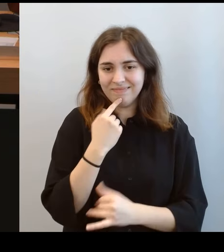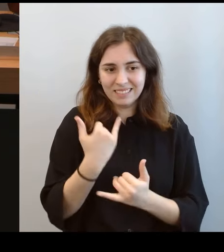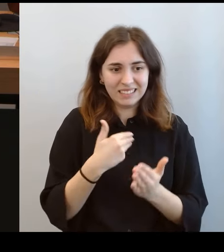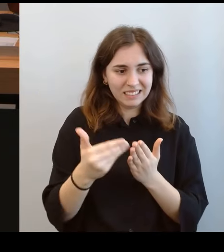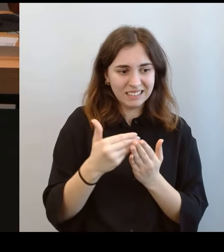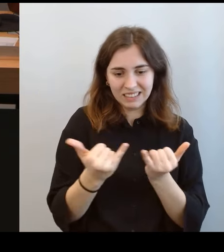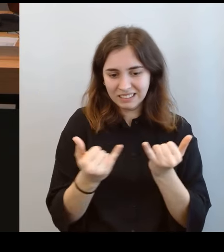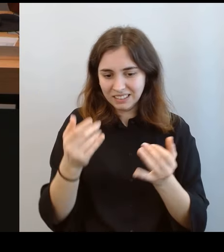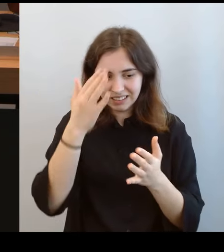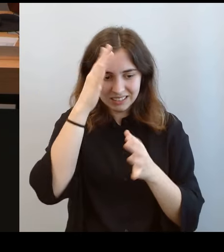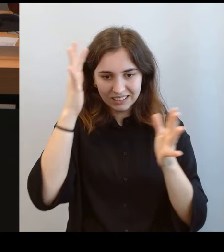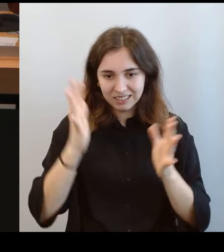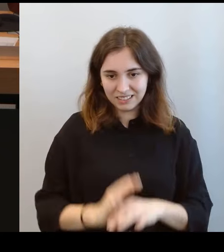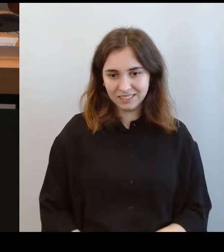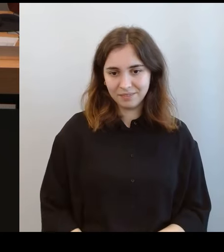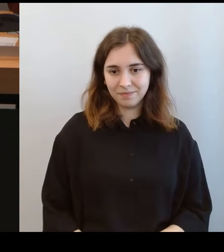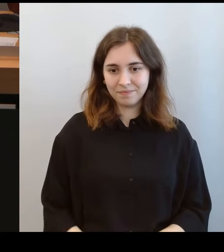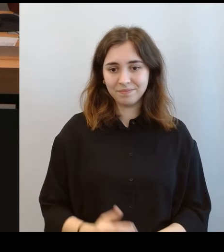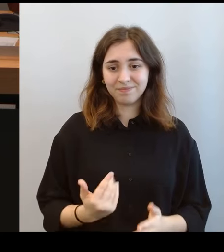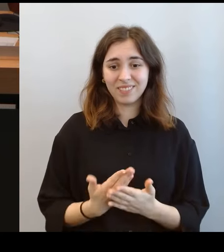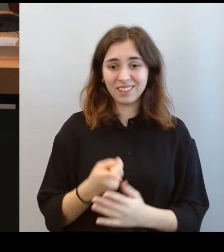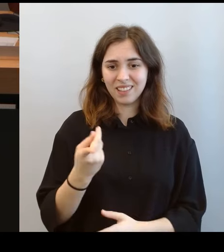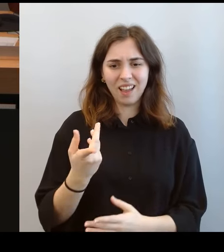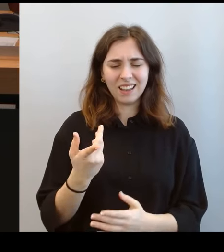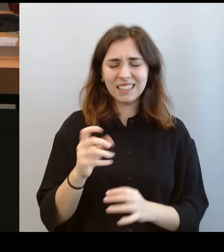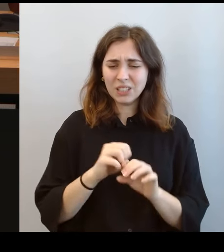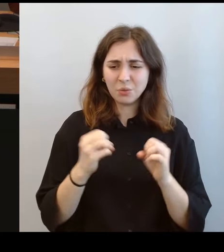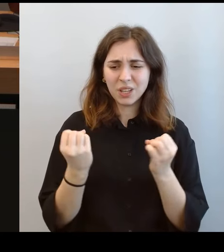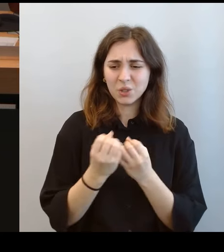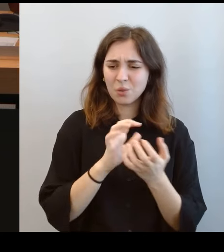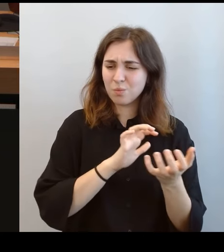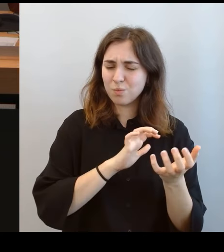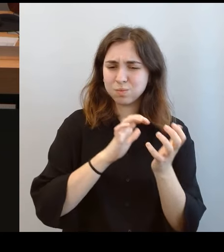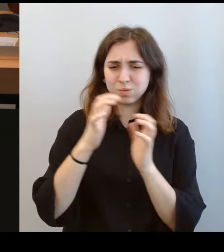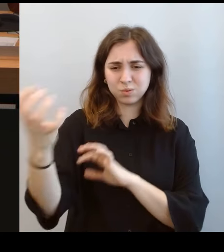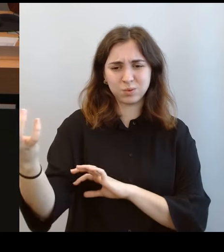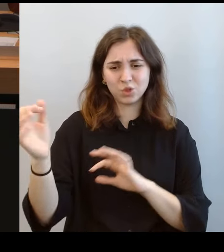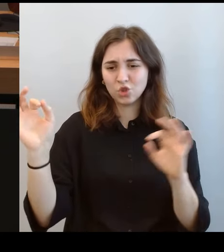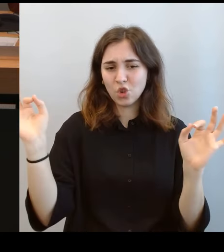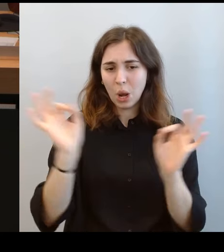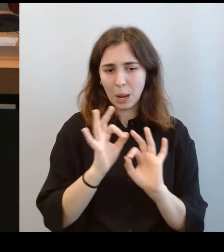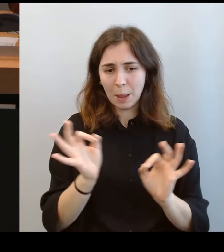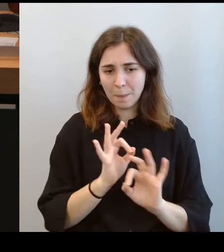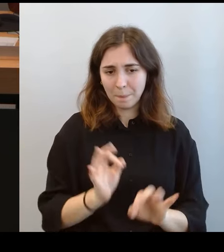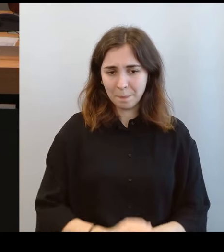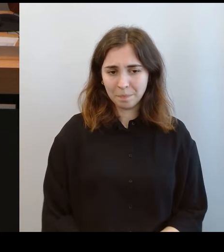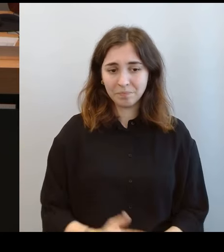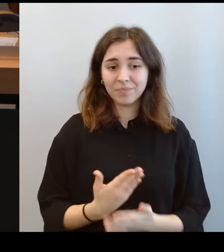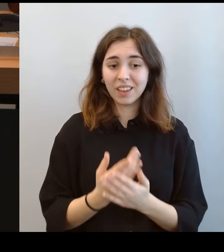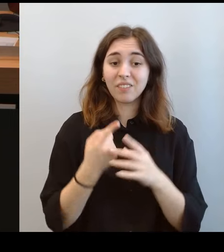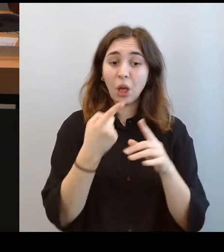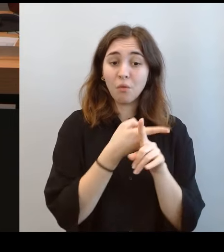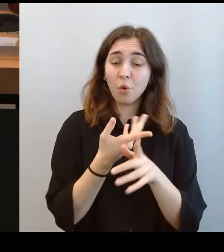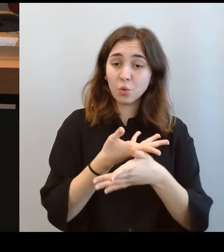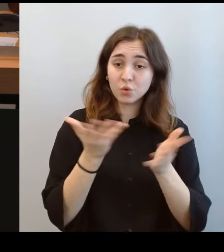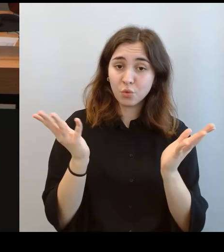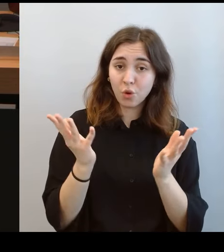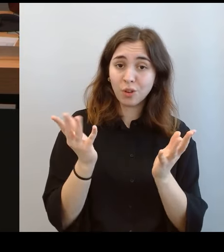für diese katastrophale Situation liegt der wesentliche Fokus auch dieses Senates auf dem Prinzip Hoffnung.